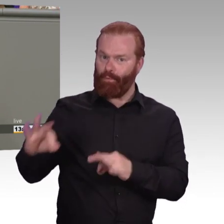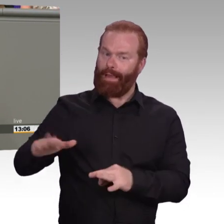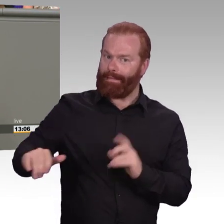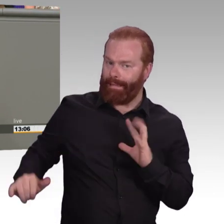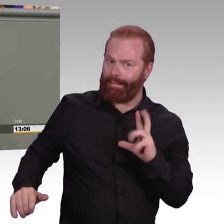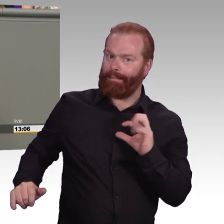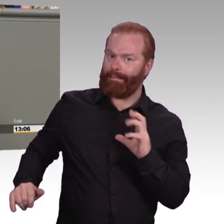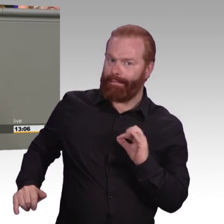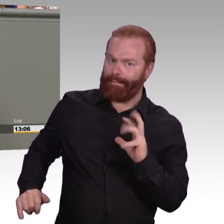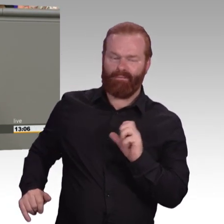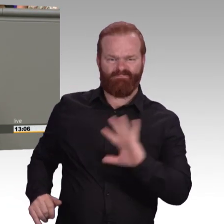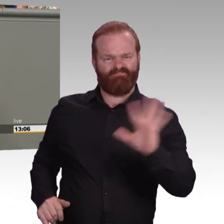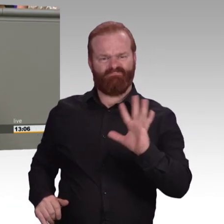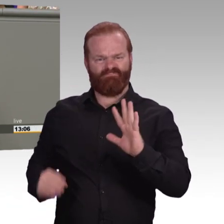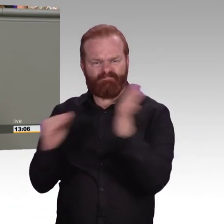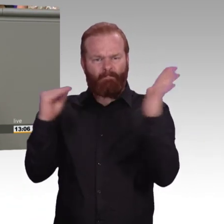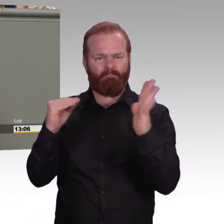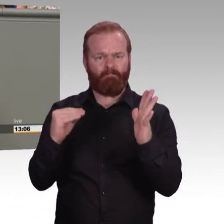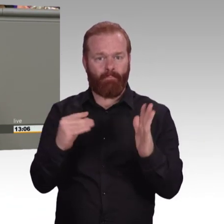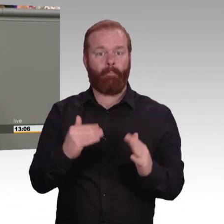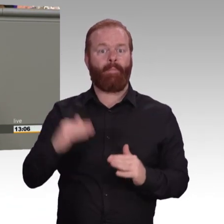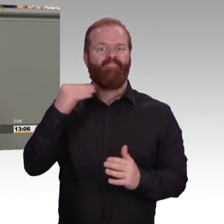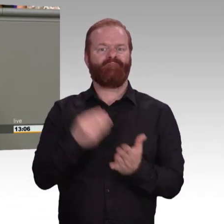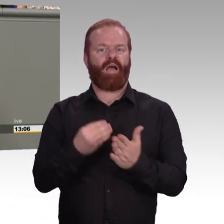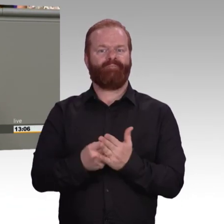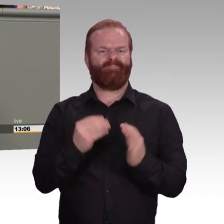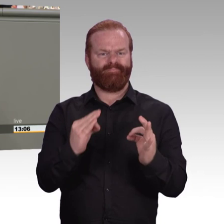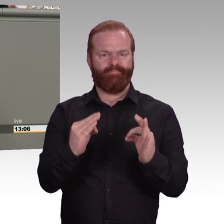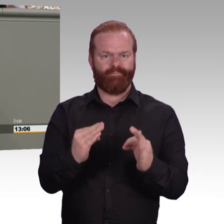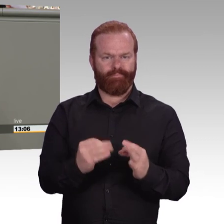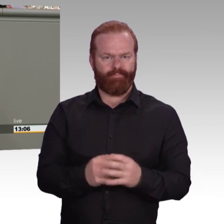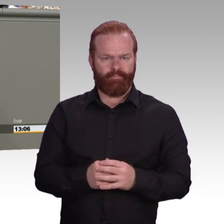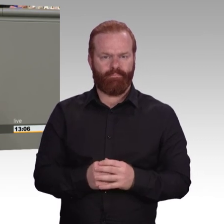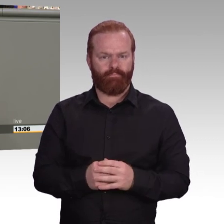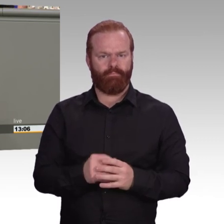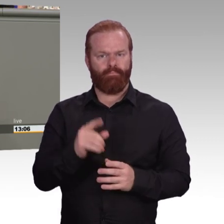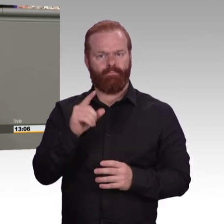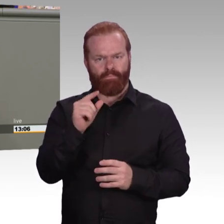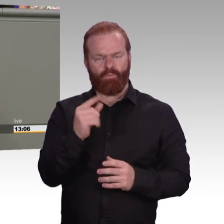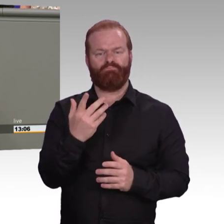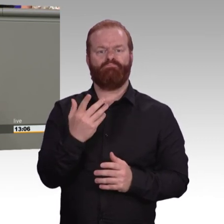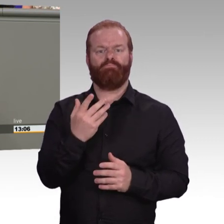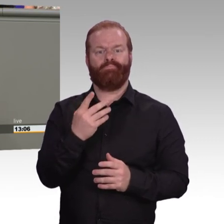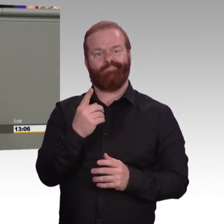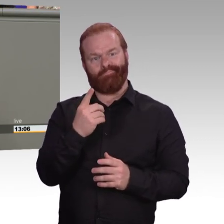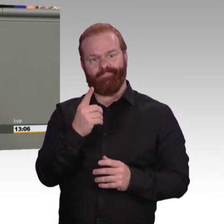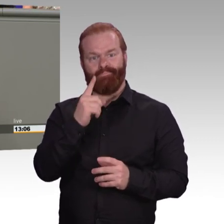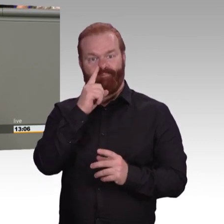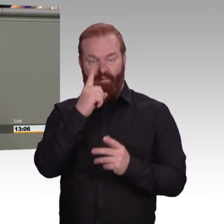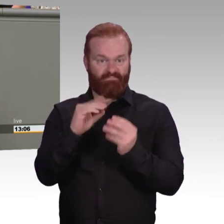ich sage ganz klar: Für eine schwache Formulierung, die den Kindern in diesem Land gar nichts bringt, da stehen wir Grüne nicht zur Verfügung.